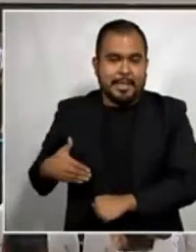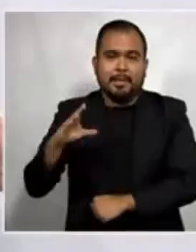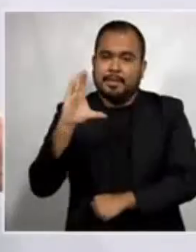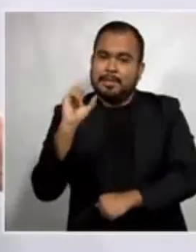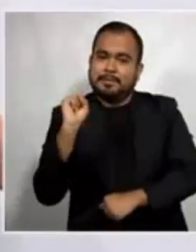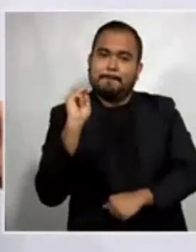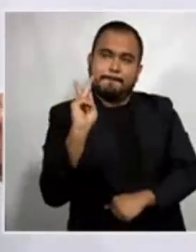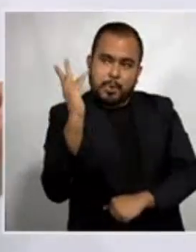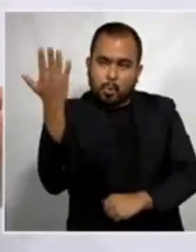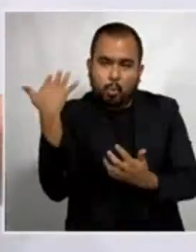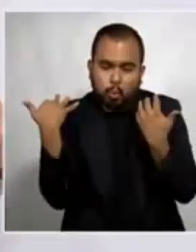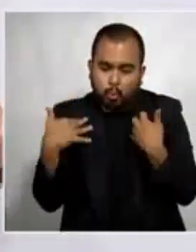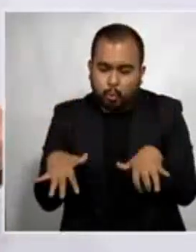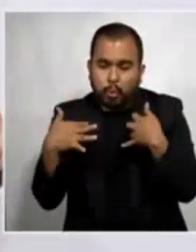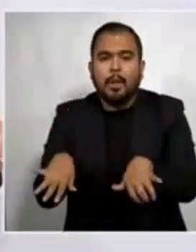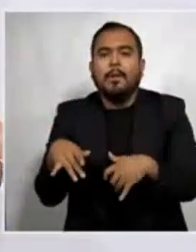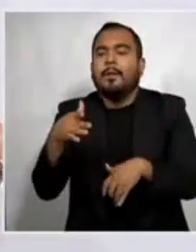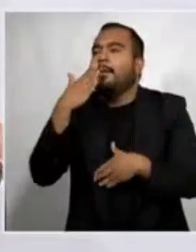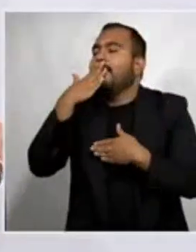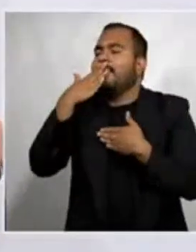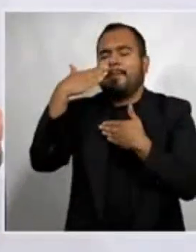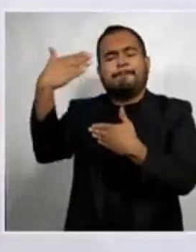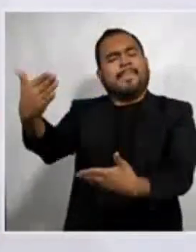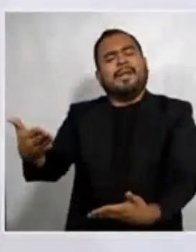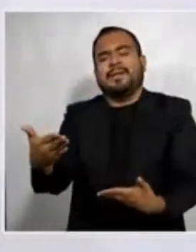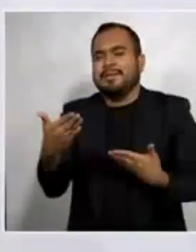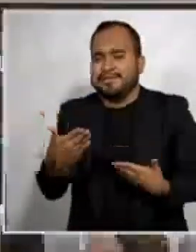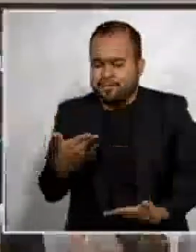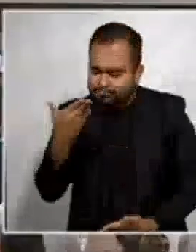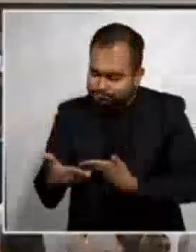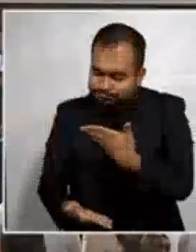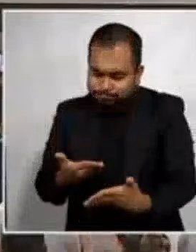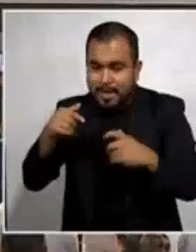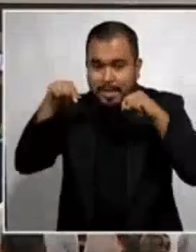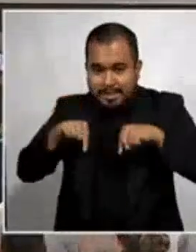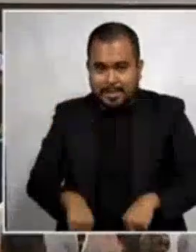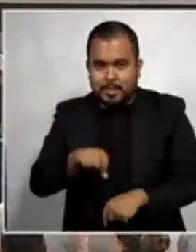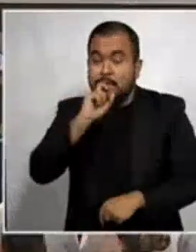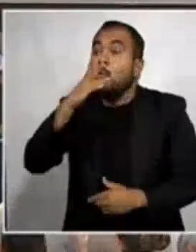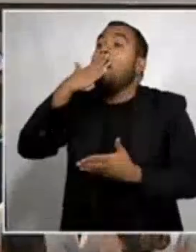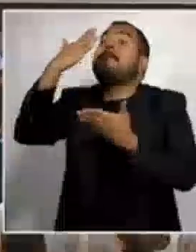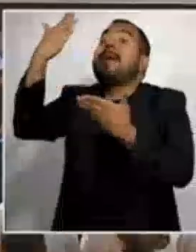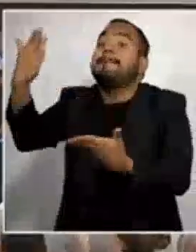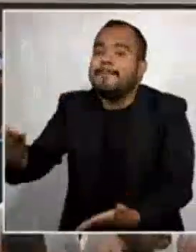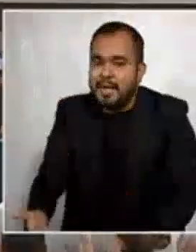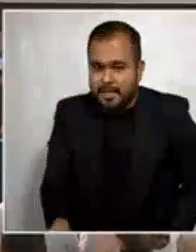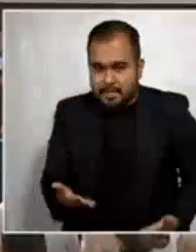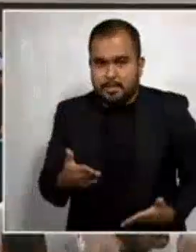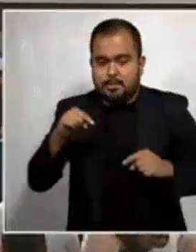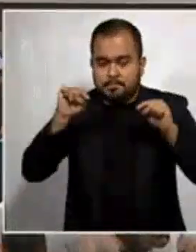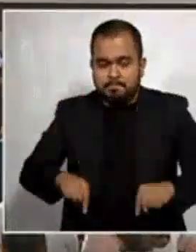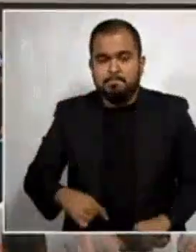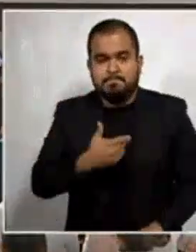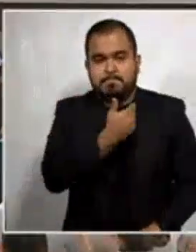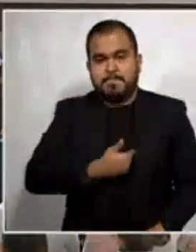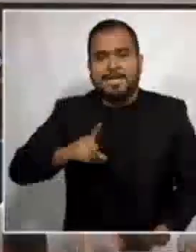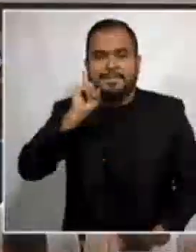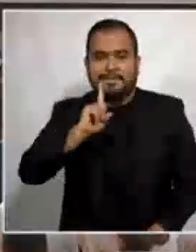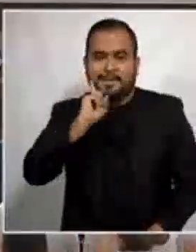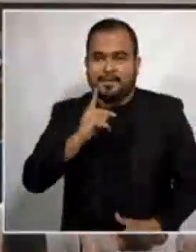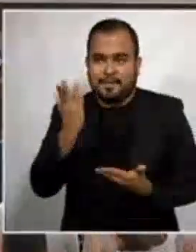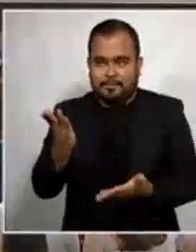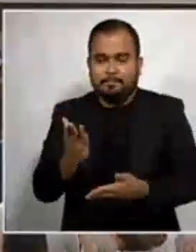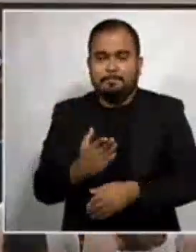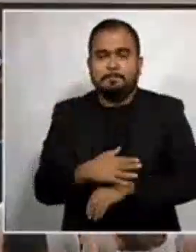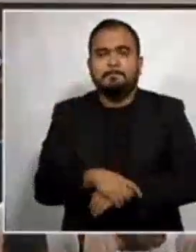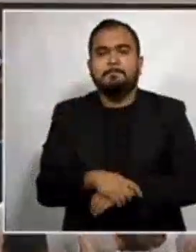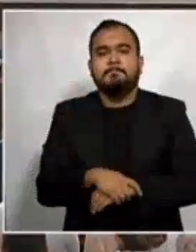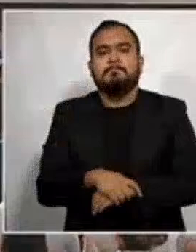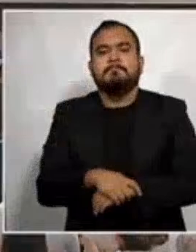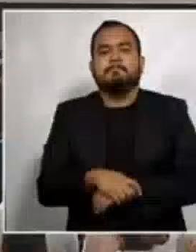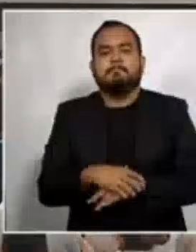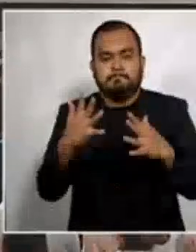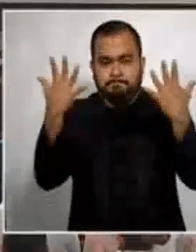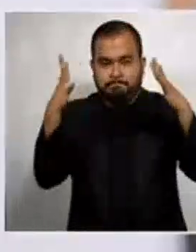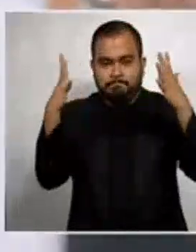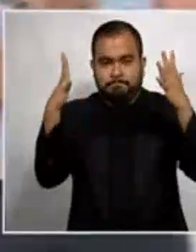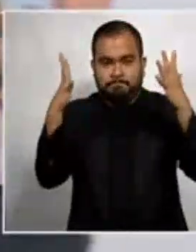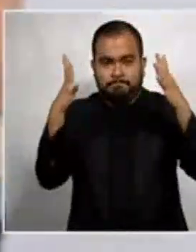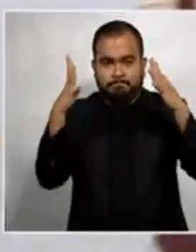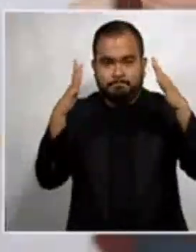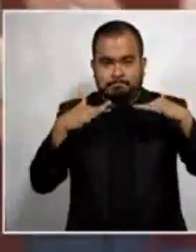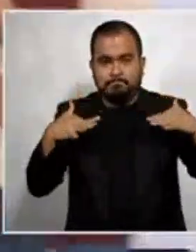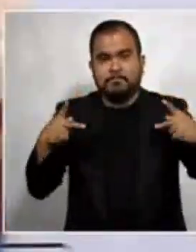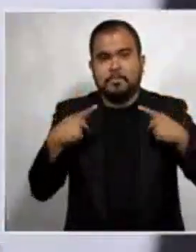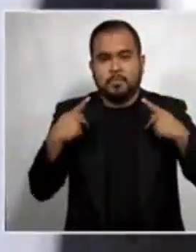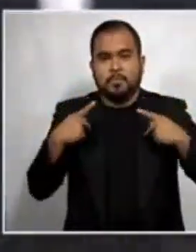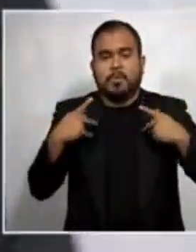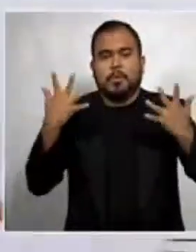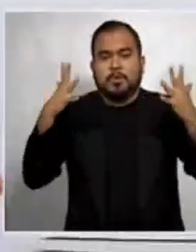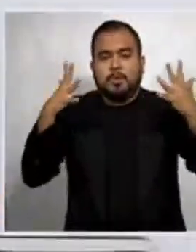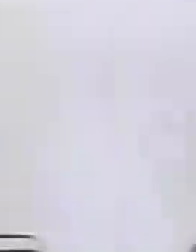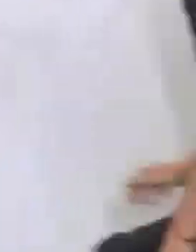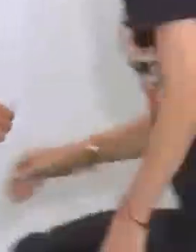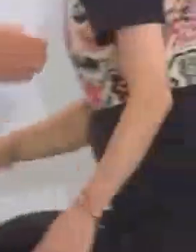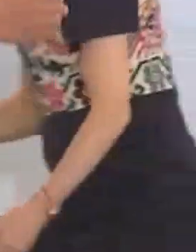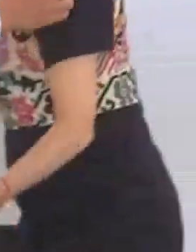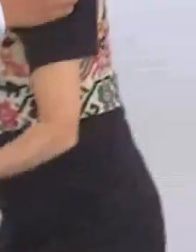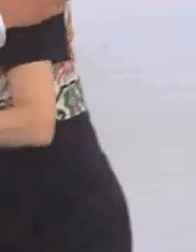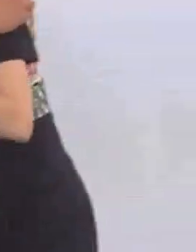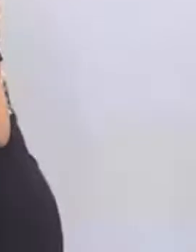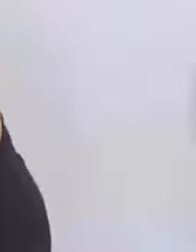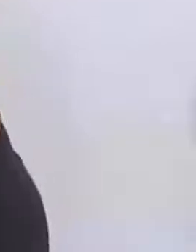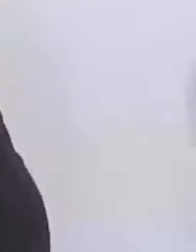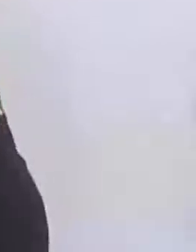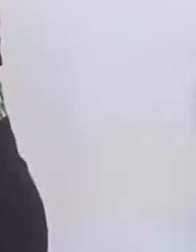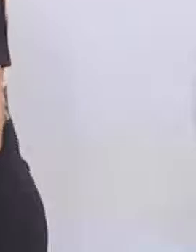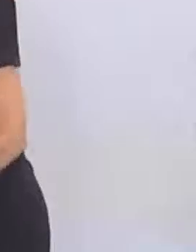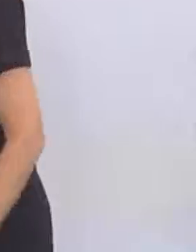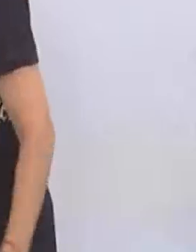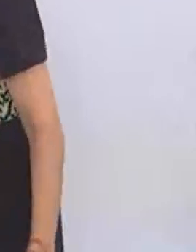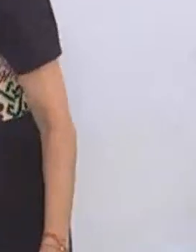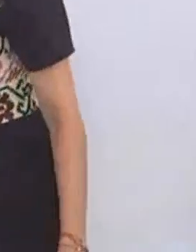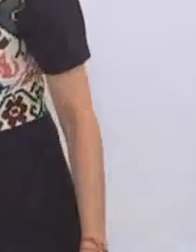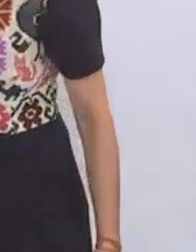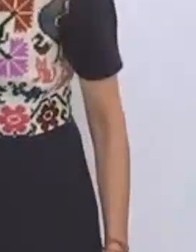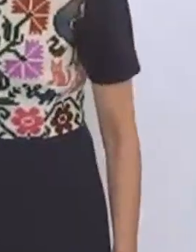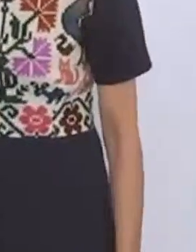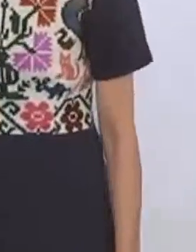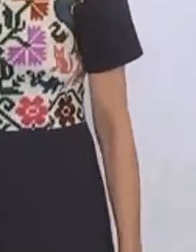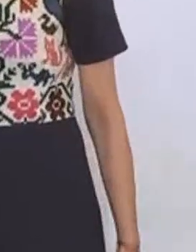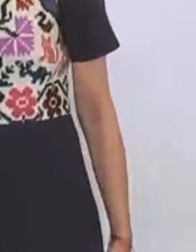a quien le damos la más cordial bienvenida a Jalisco. Bienvenida presidenta.